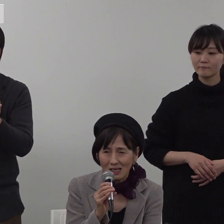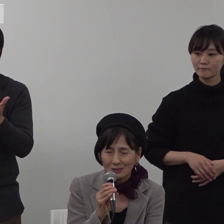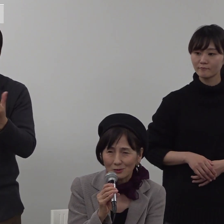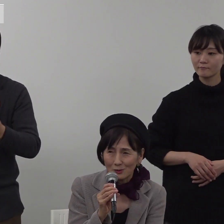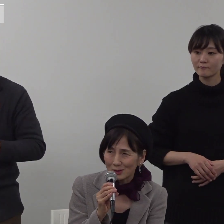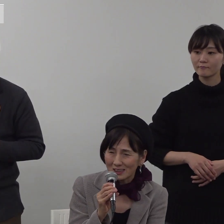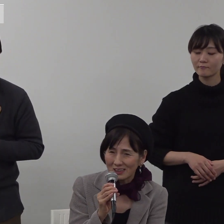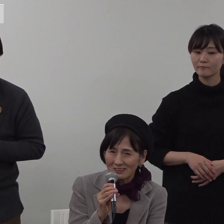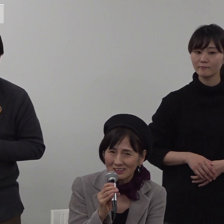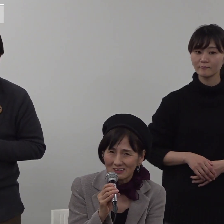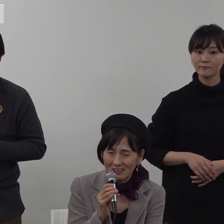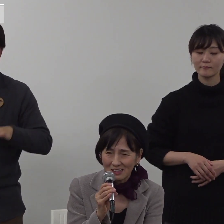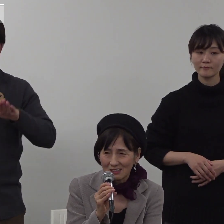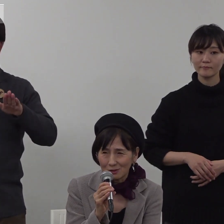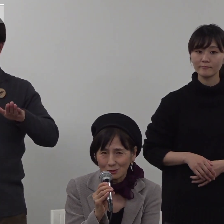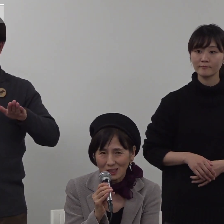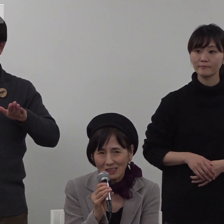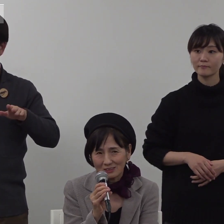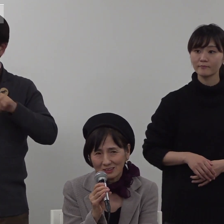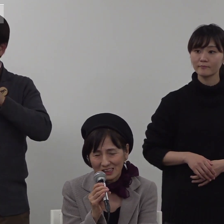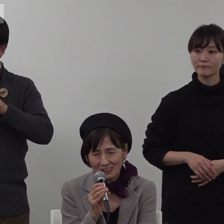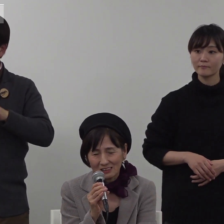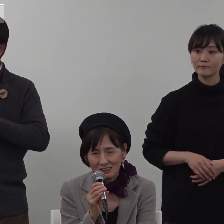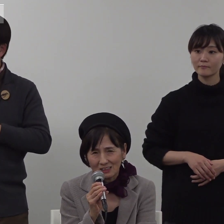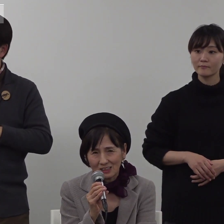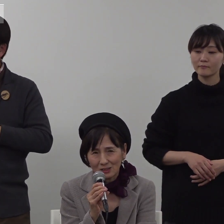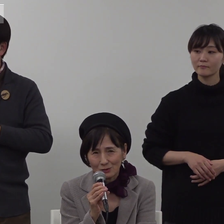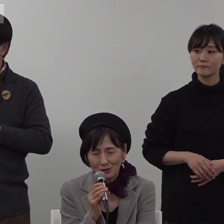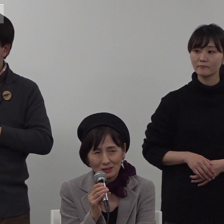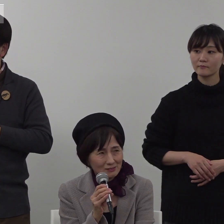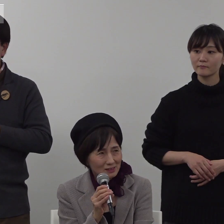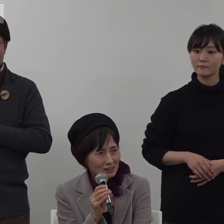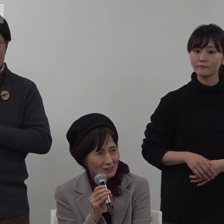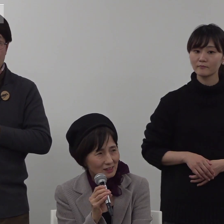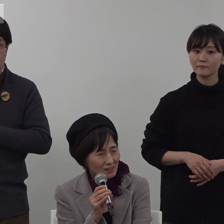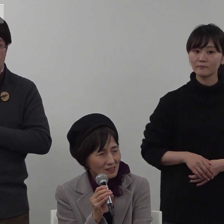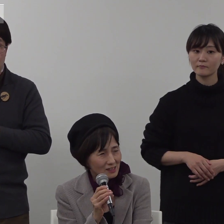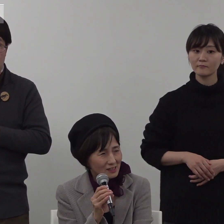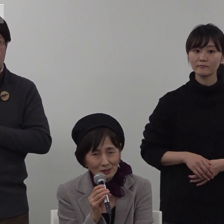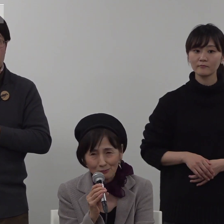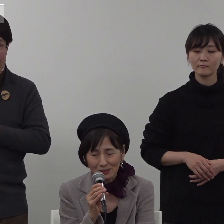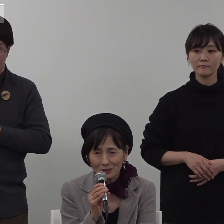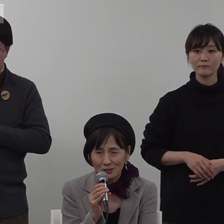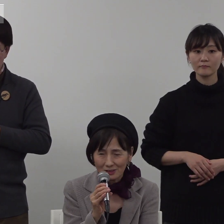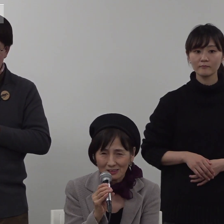この近くですね 天王洲アイルに何て言うんでしたっけ美術展